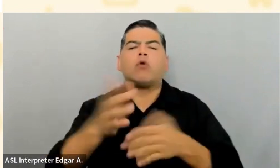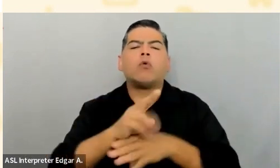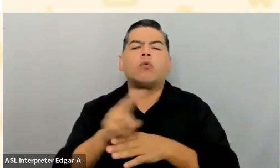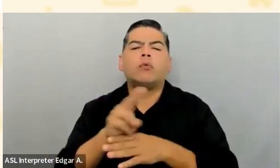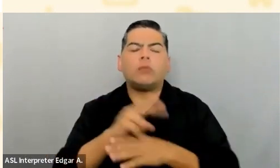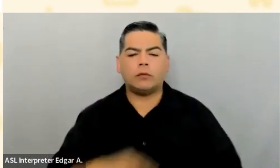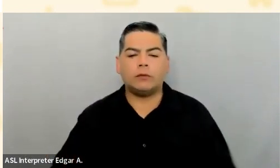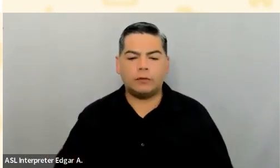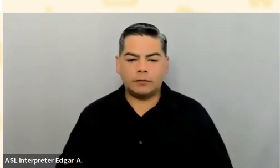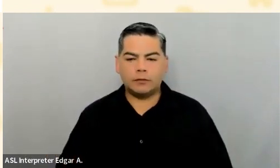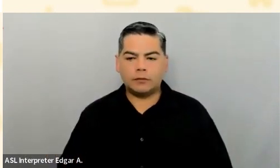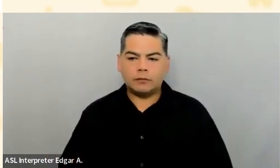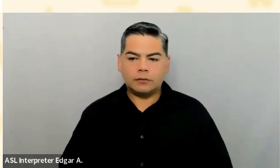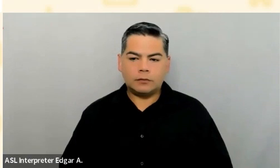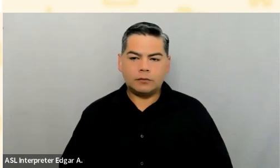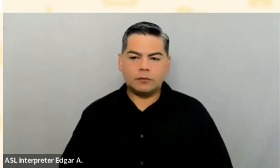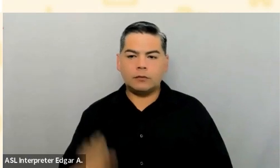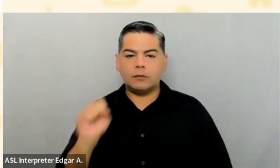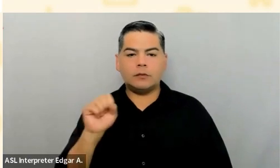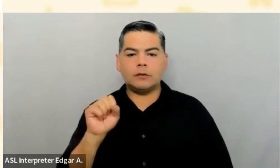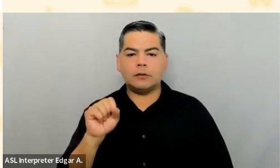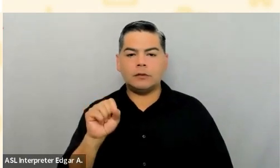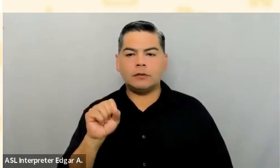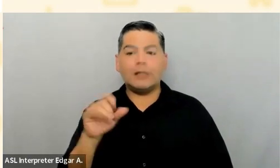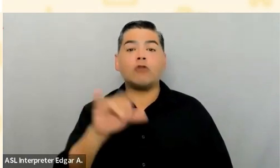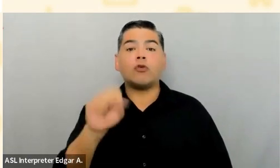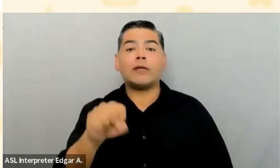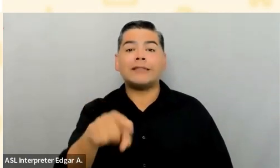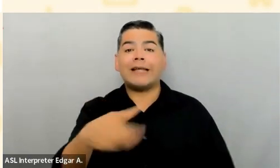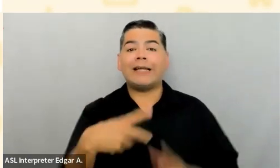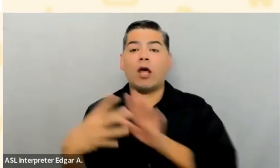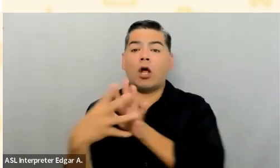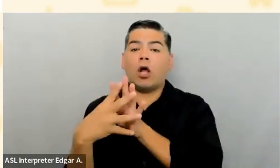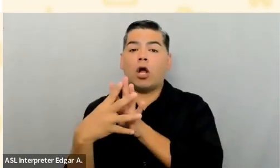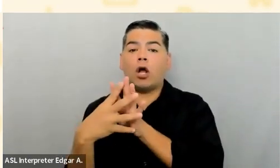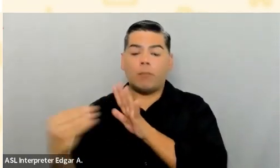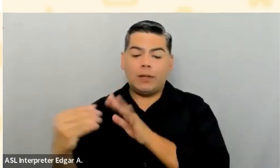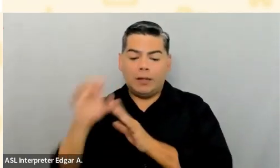Y sí, copié una imagen del W3C,